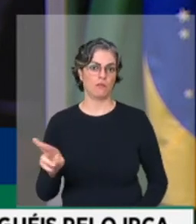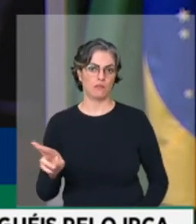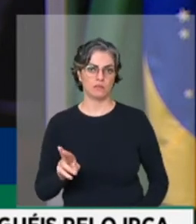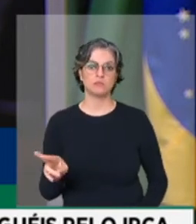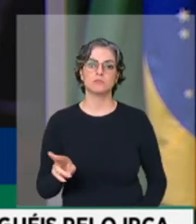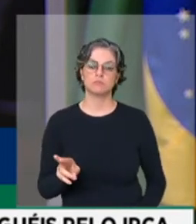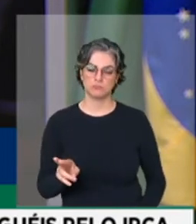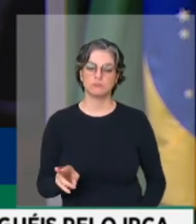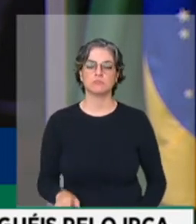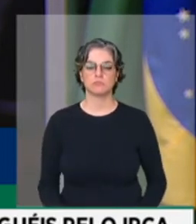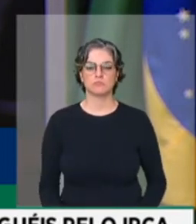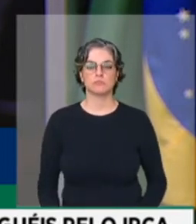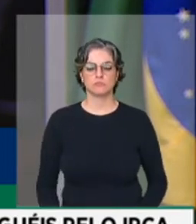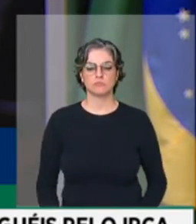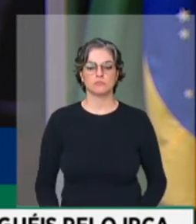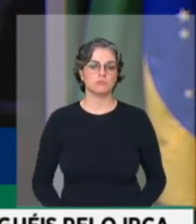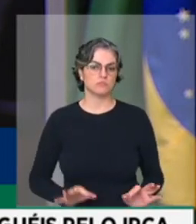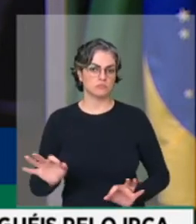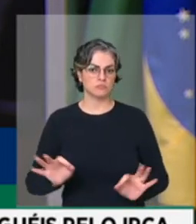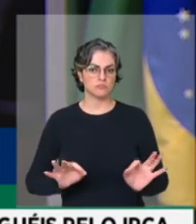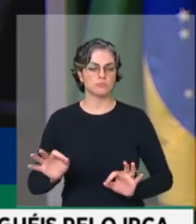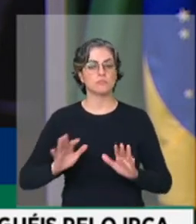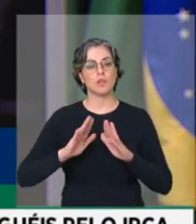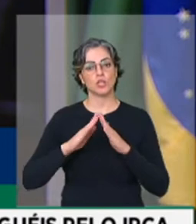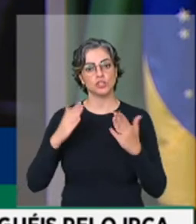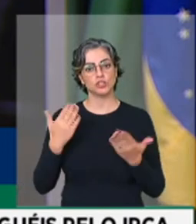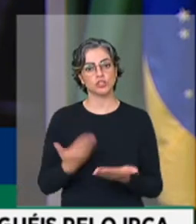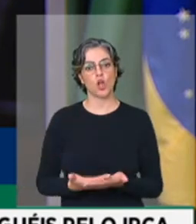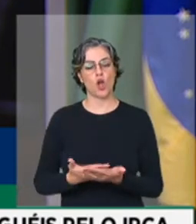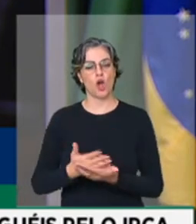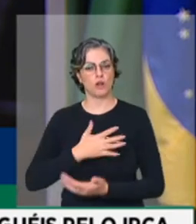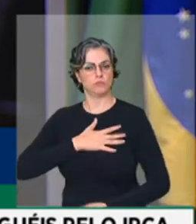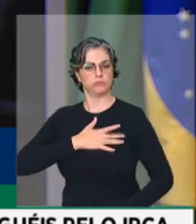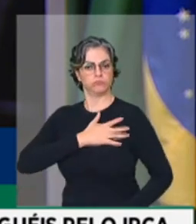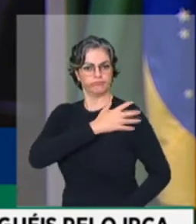FEITO... NA EXECUÇÃO... DESSA ESCOLA DE SARGENTOS. ONTEM... EU TIVE A